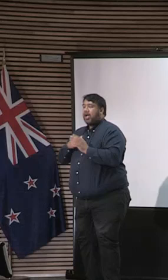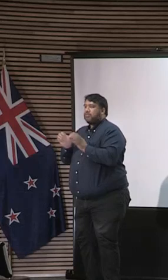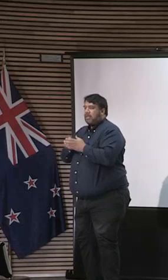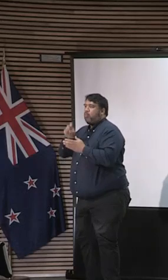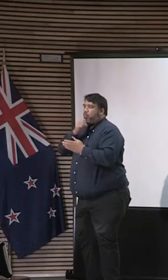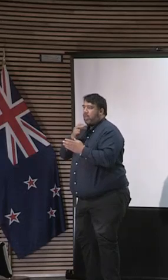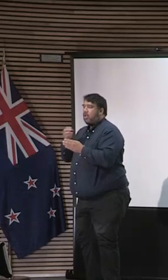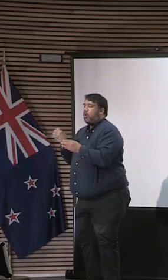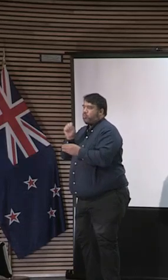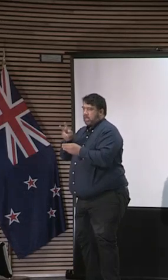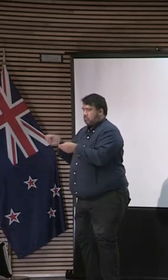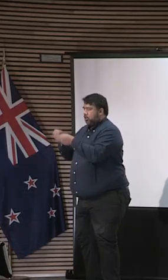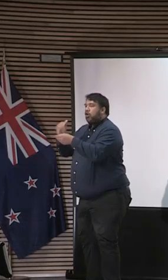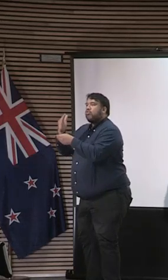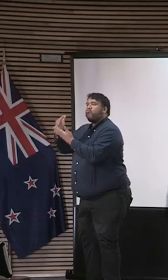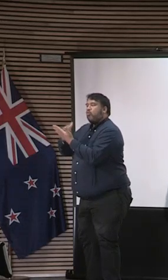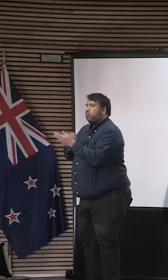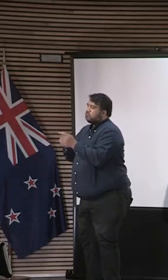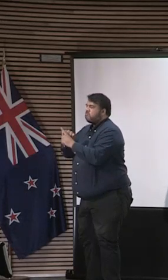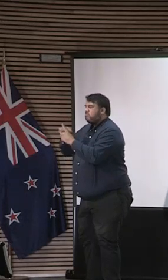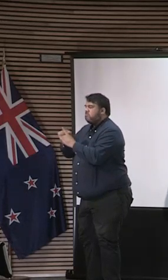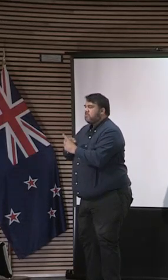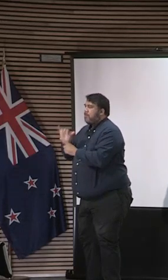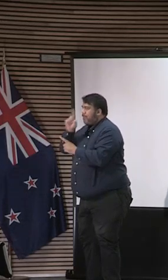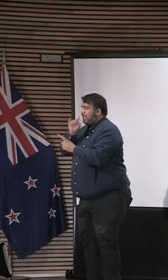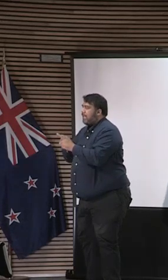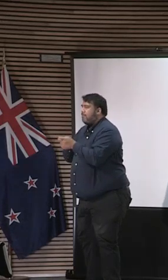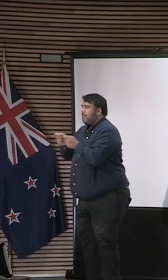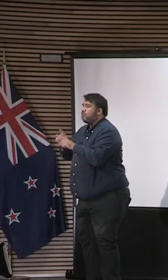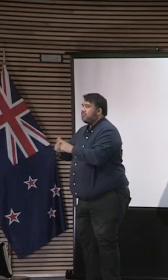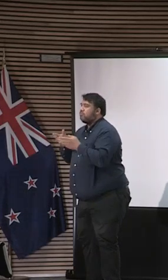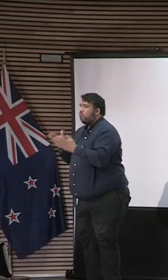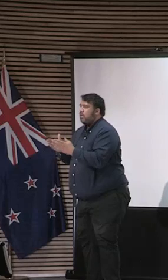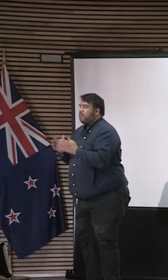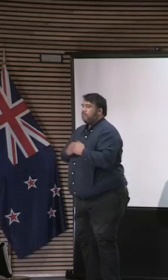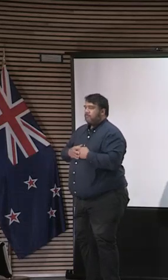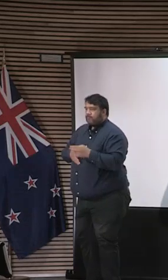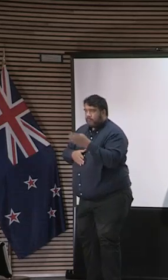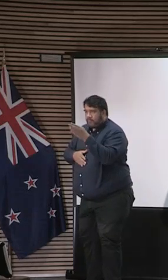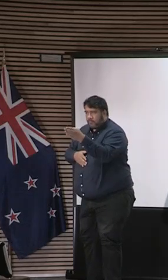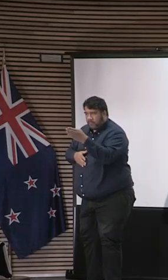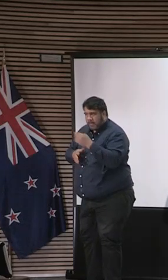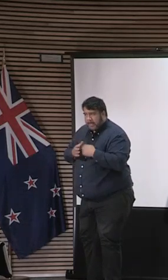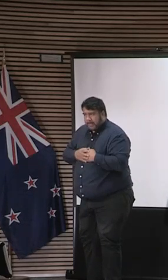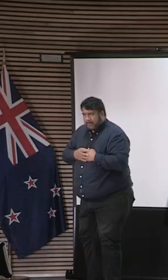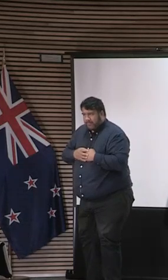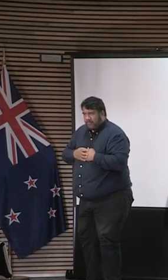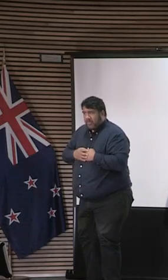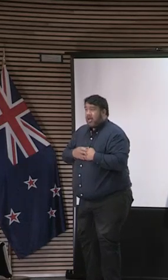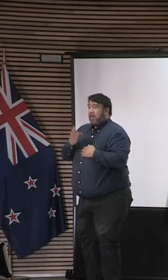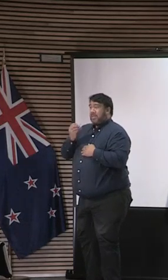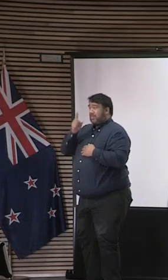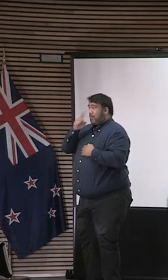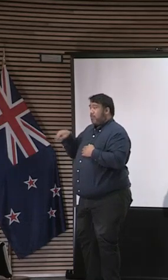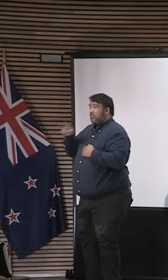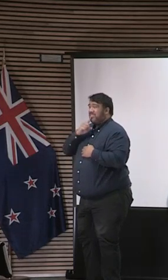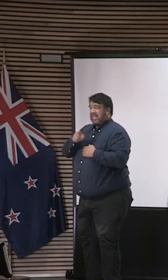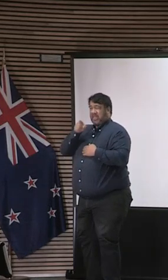whaanui kia tiakina ai nga iwi